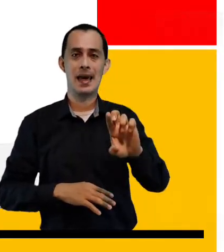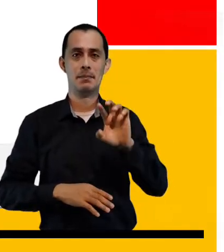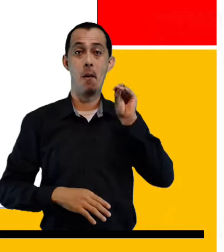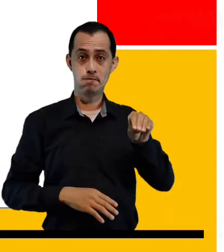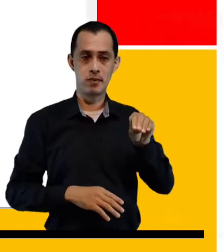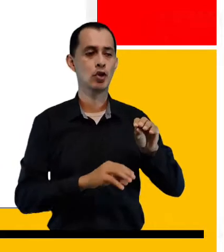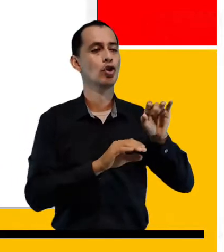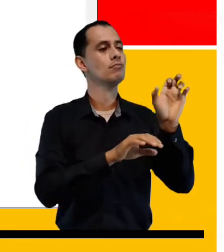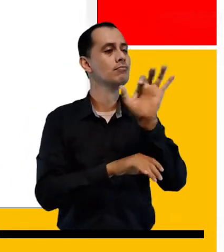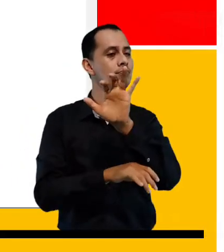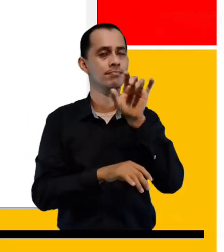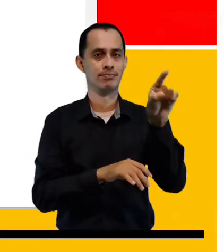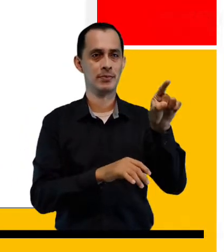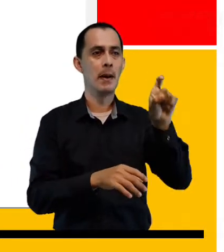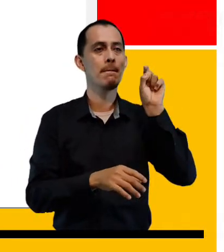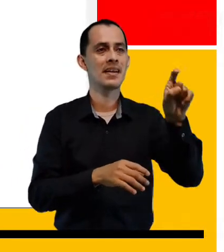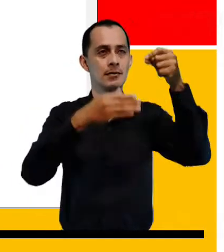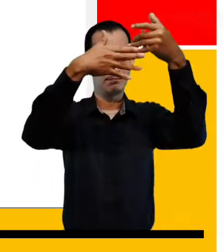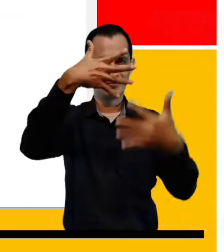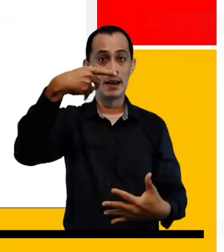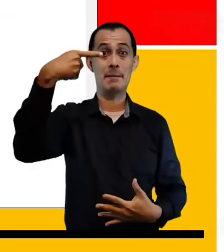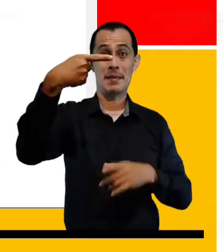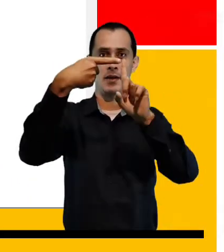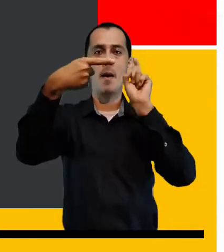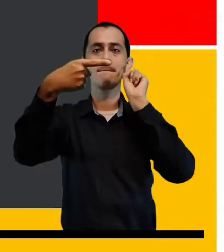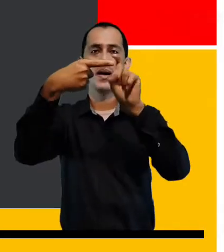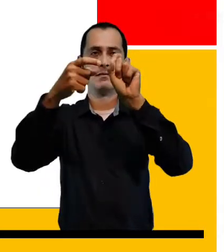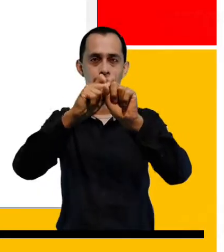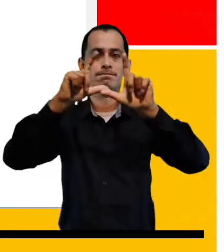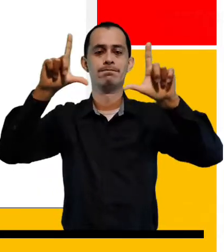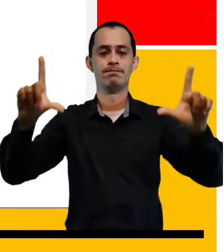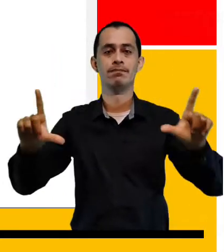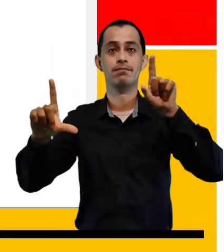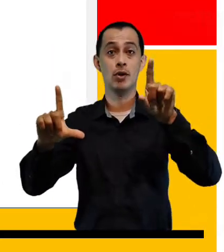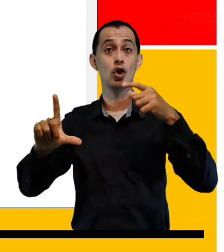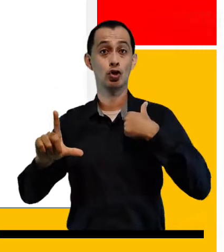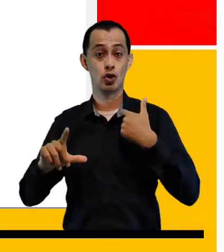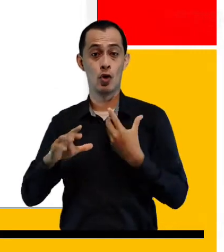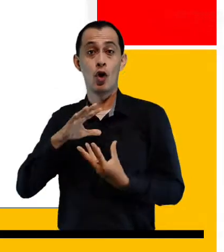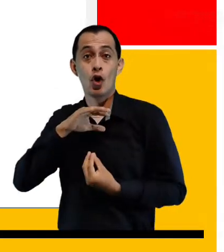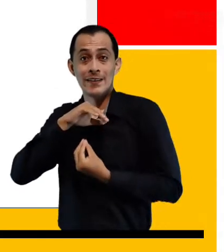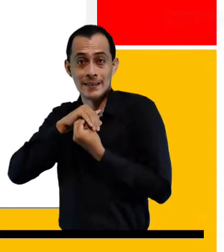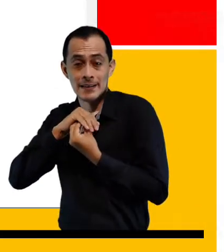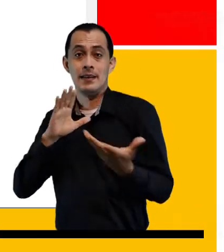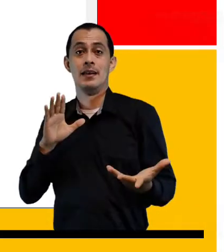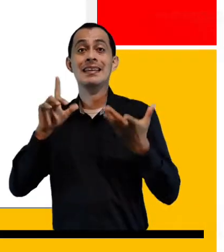la primera opción, el usuario y contraseña deberá ser creado por la empresa donde vamos a laborar.